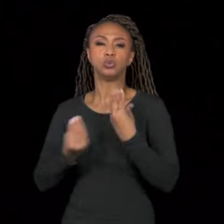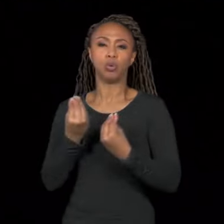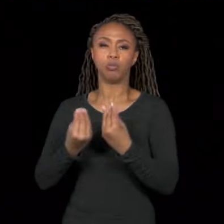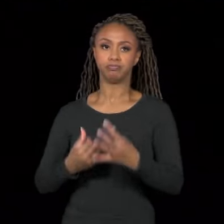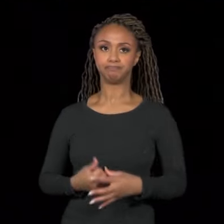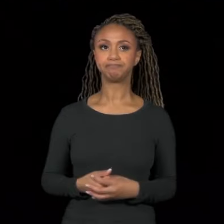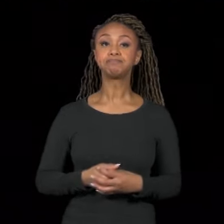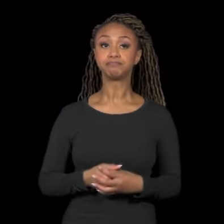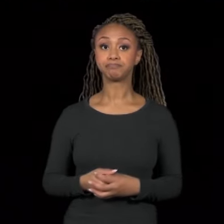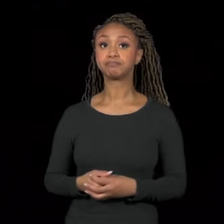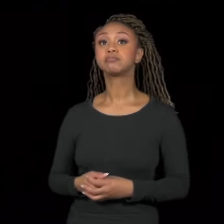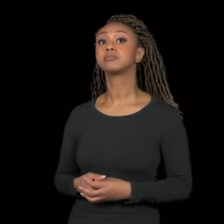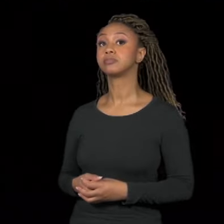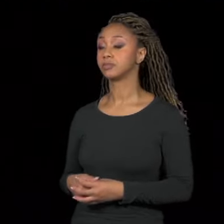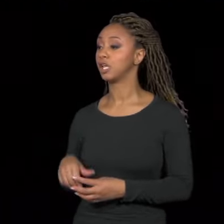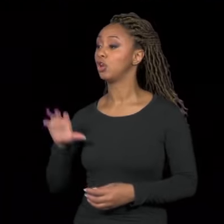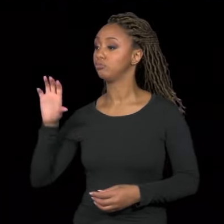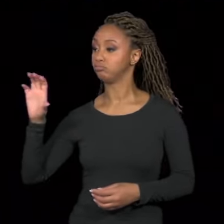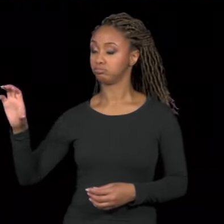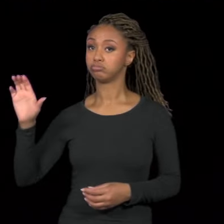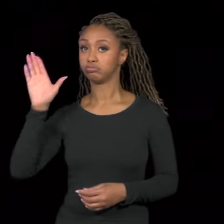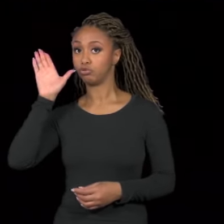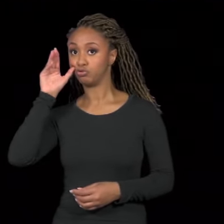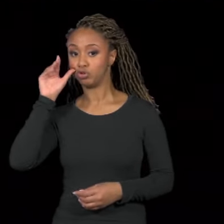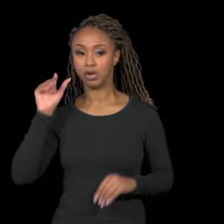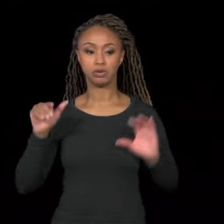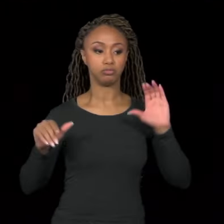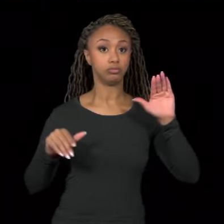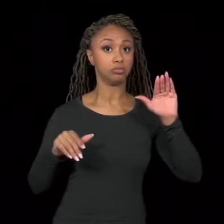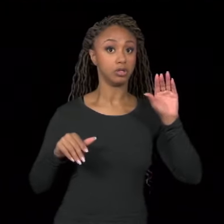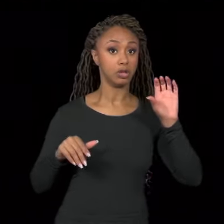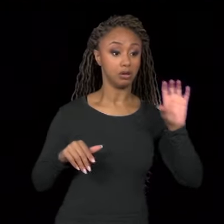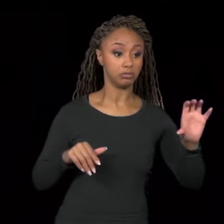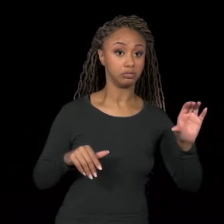"FUNCIONÁRIO" E A ENTIDADE "DEPARTAMENTO". NO RELACIONAMENTO DE CIMA, EU ESTOU TRATANDO QUEM